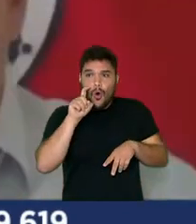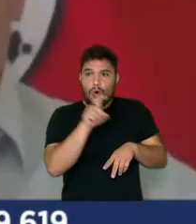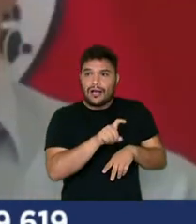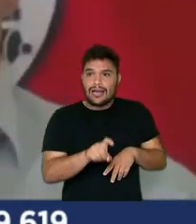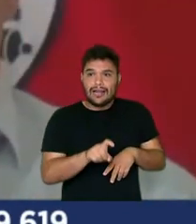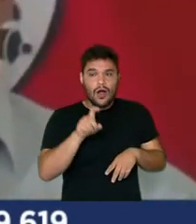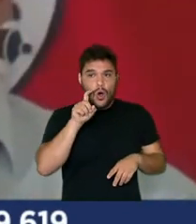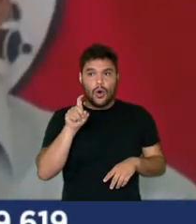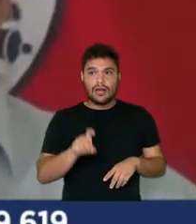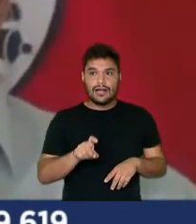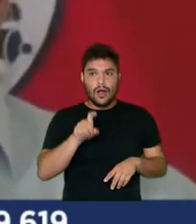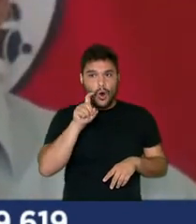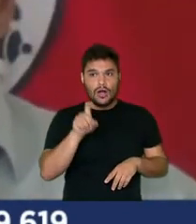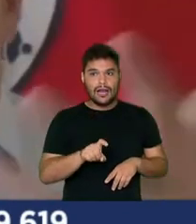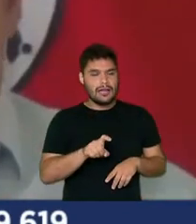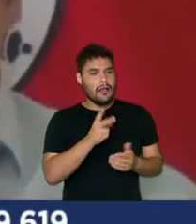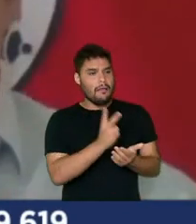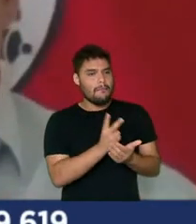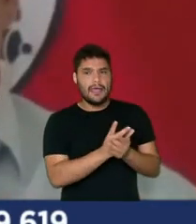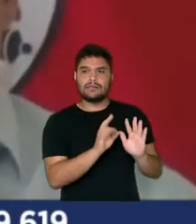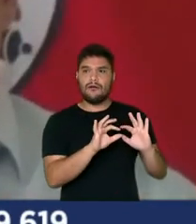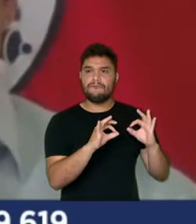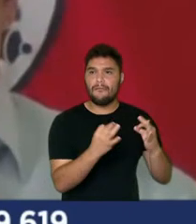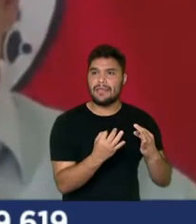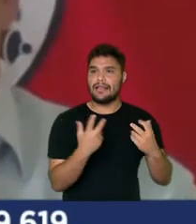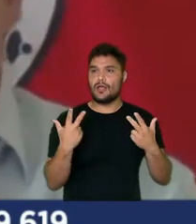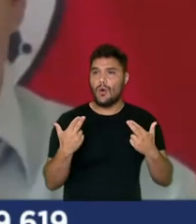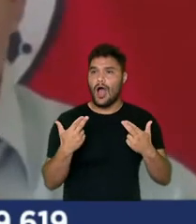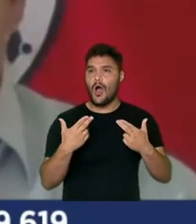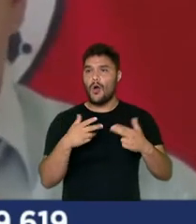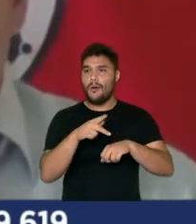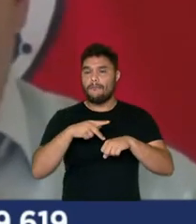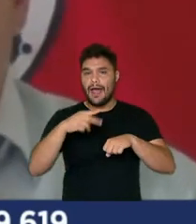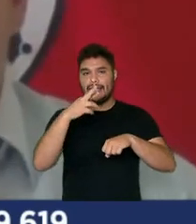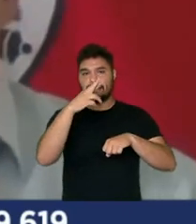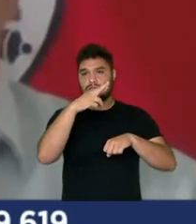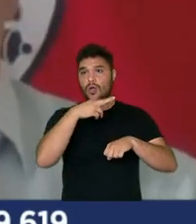INCLUSIVE URCRANIANOS QUE LÁ ESTÃO SÃO DESCENDENTES DE